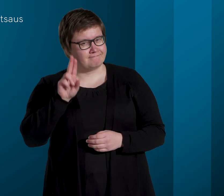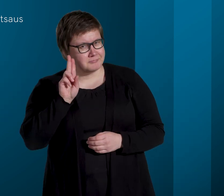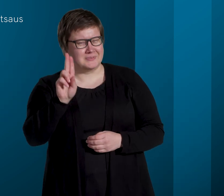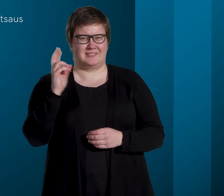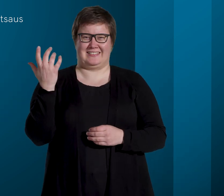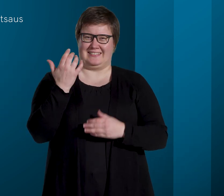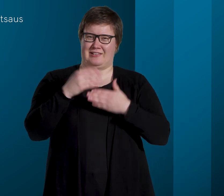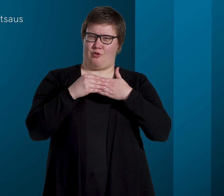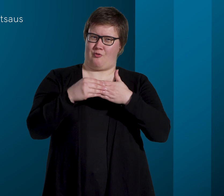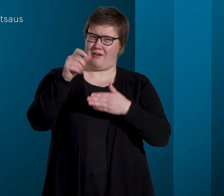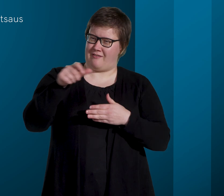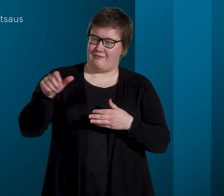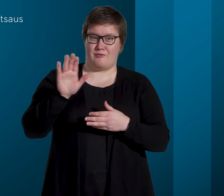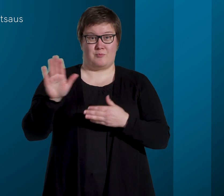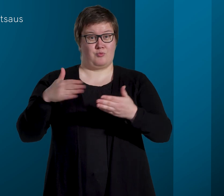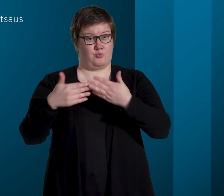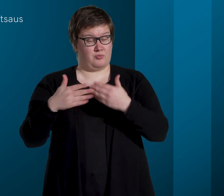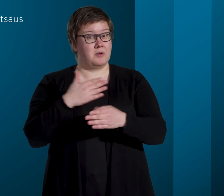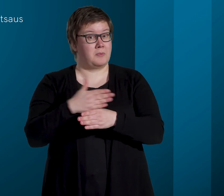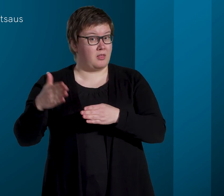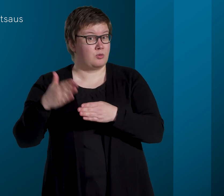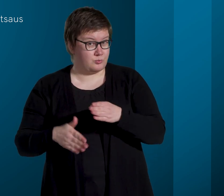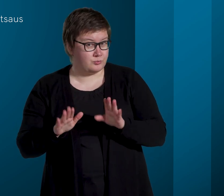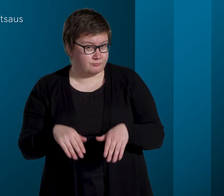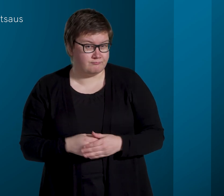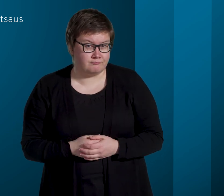Varsinaisten digiohjaajien työ päättyy, -